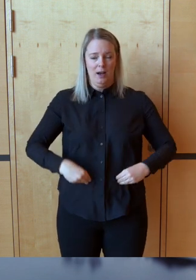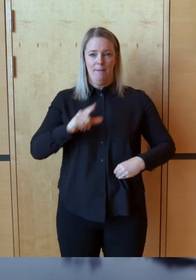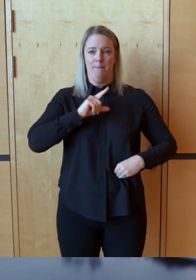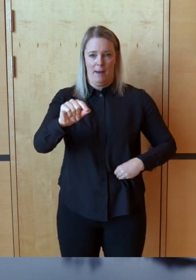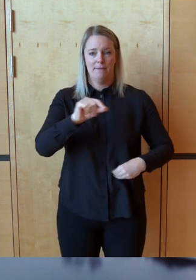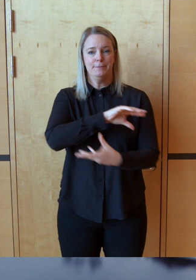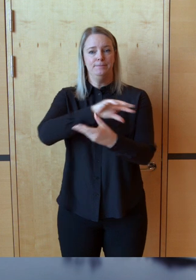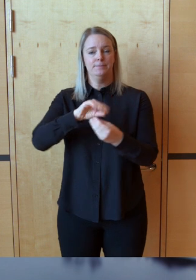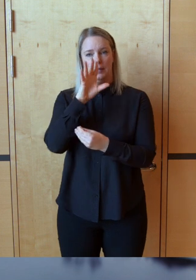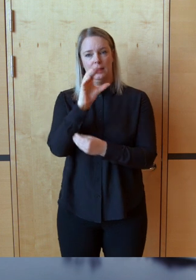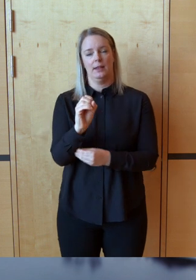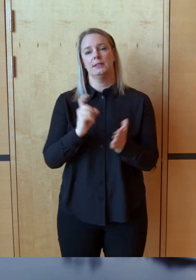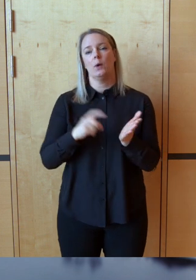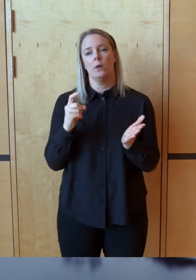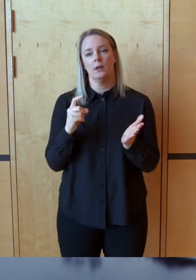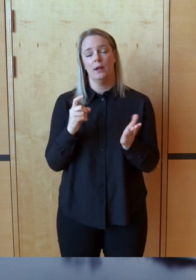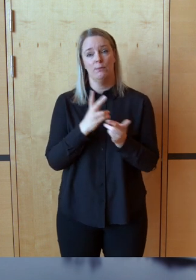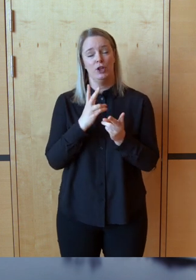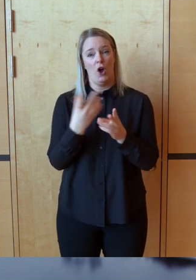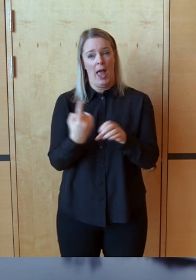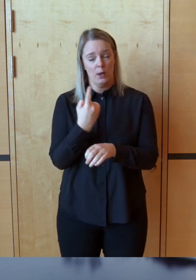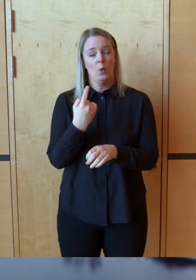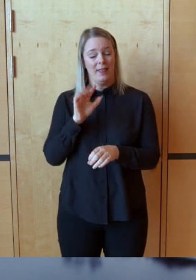Det att man förlänger den tiden egentligen